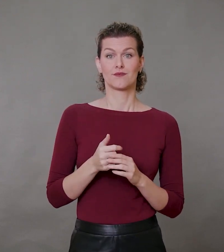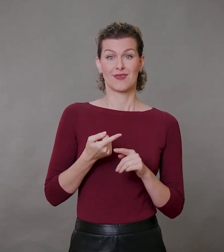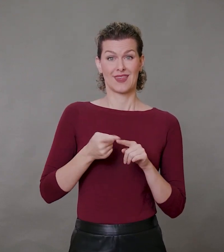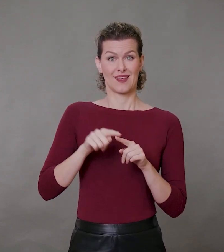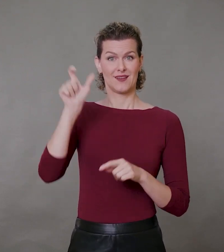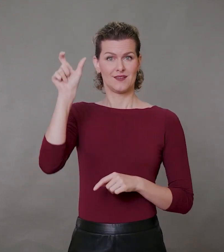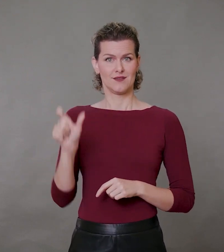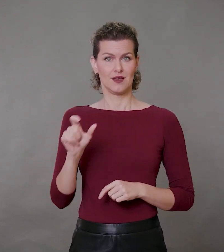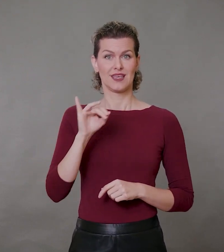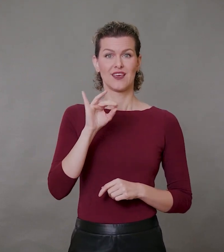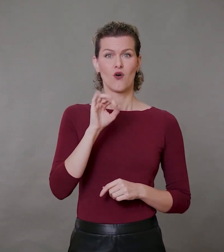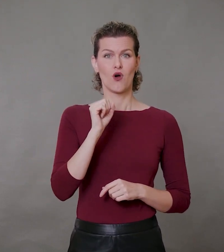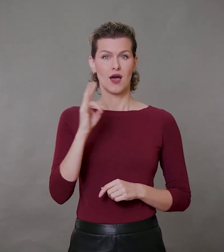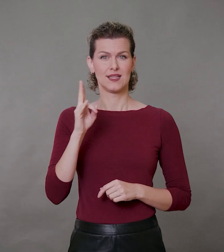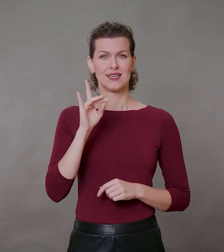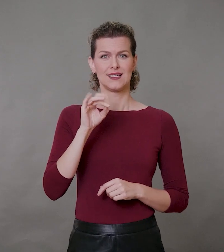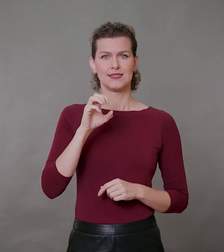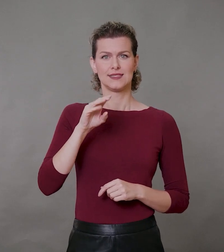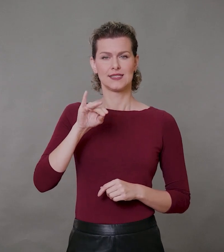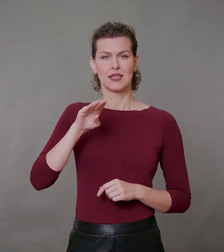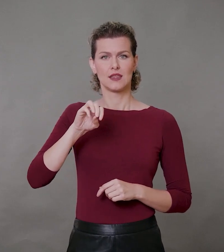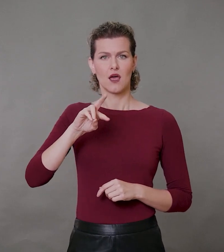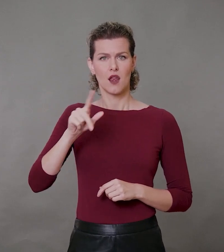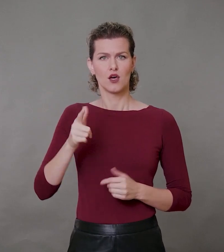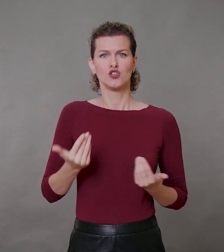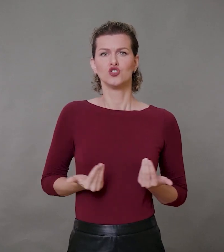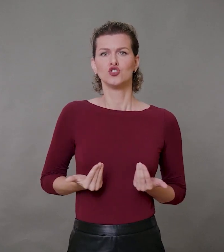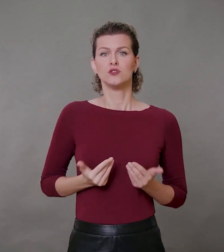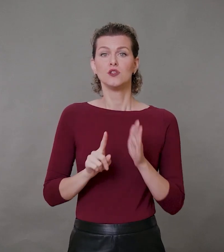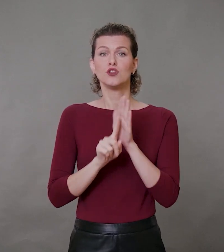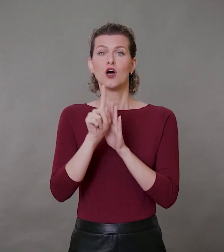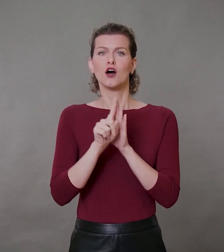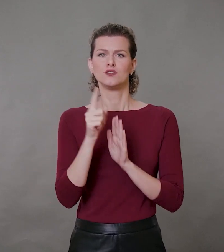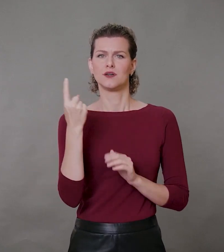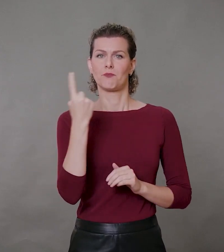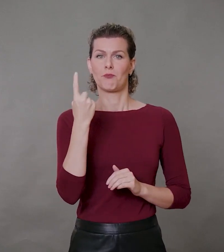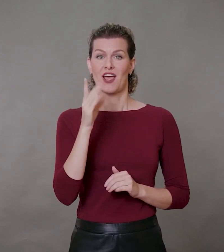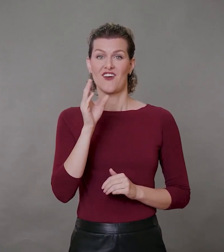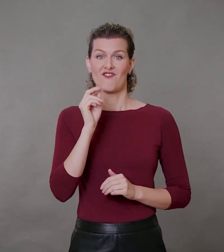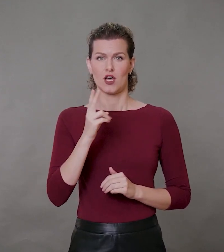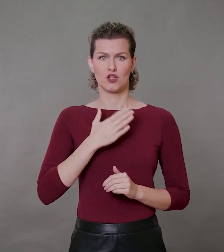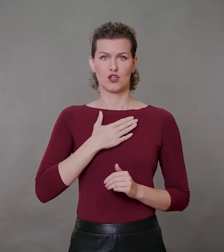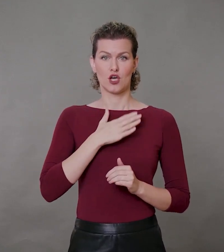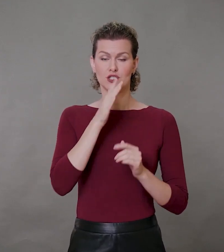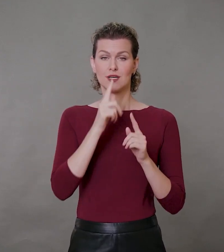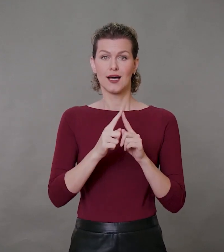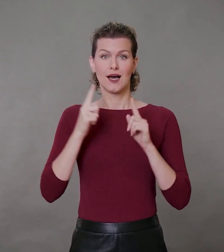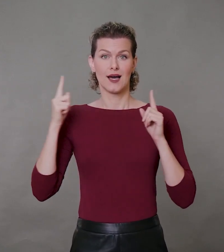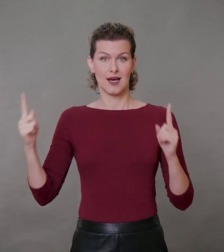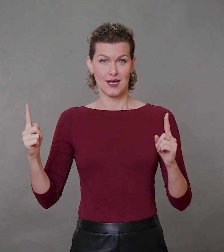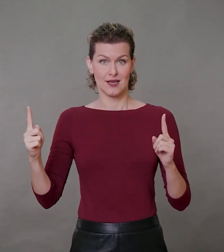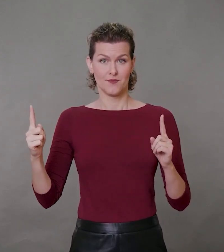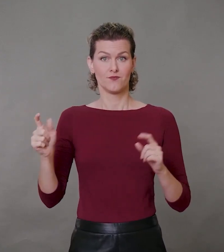Иоанн Креститель жил в начале первого века нашей эры.